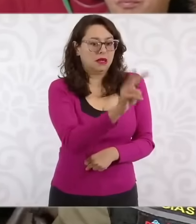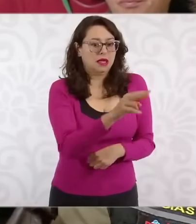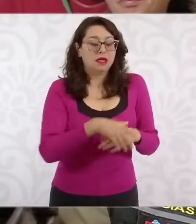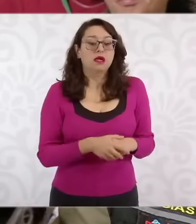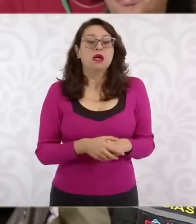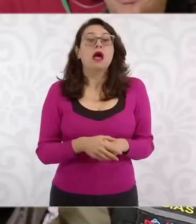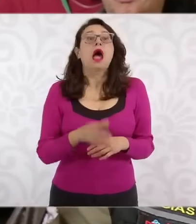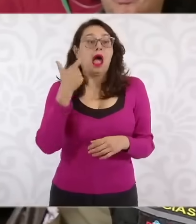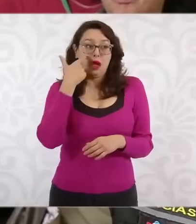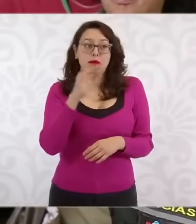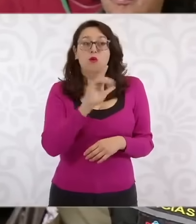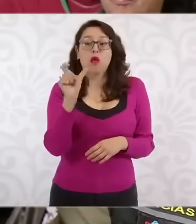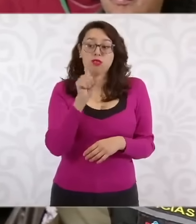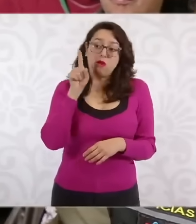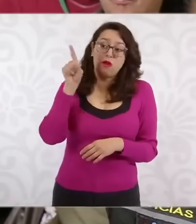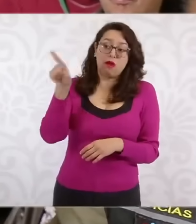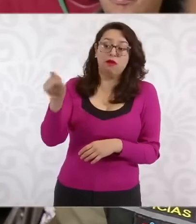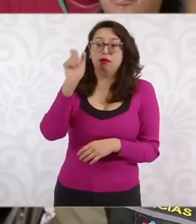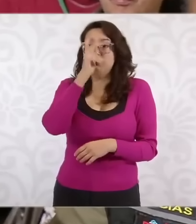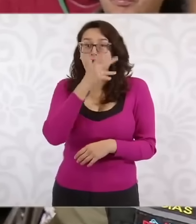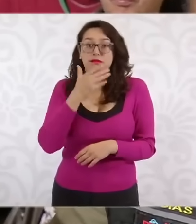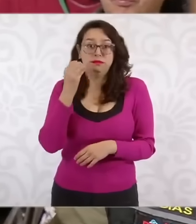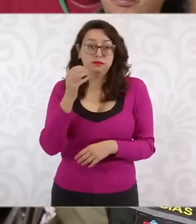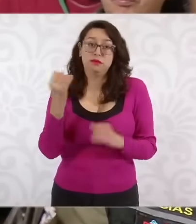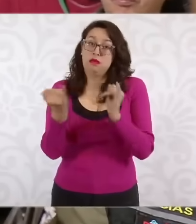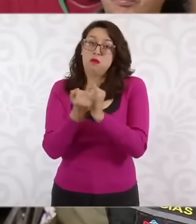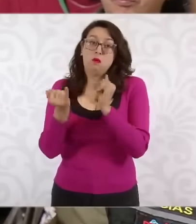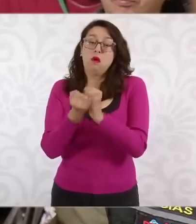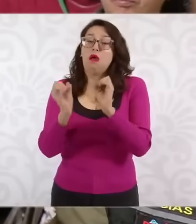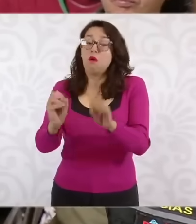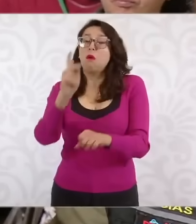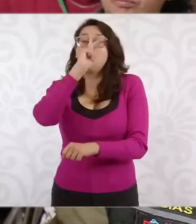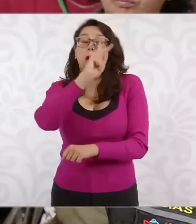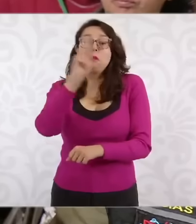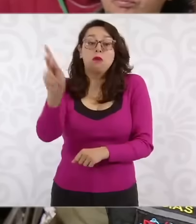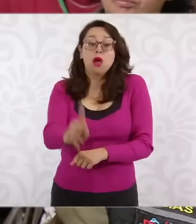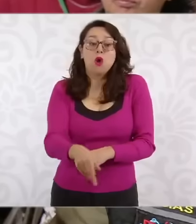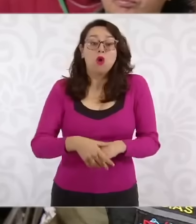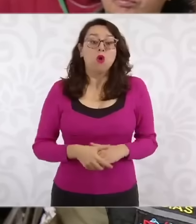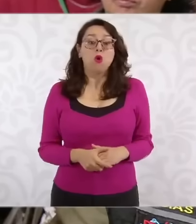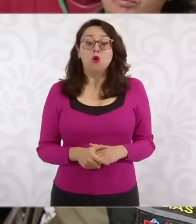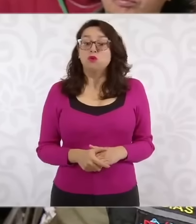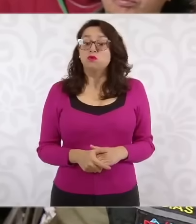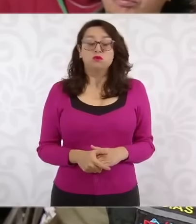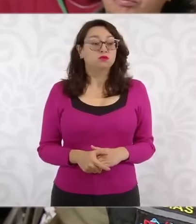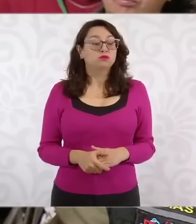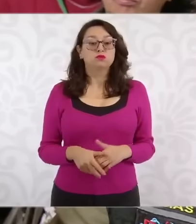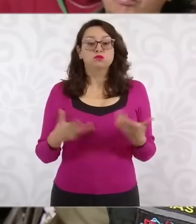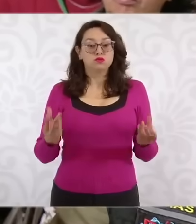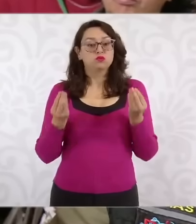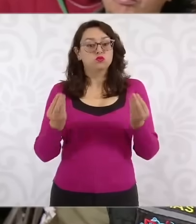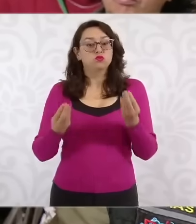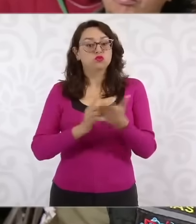allá al poblado Miguel Alemán, que están igual o peor. mucha mucha consumo de cristal, mucha droga.